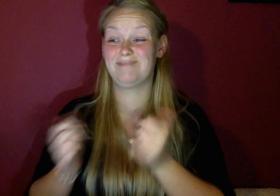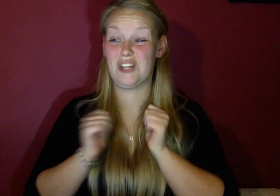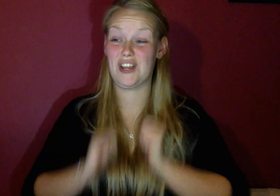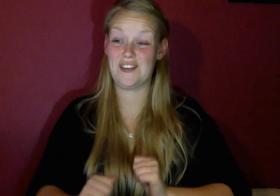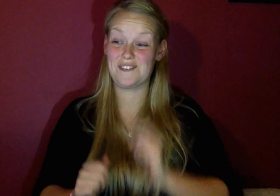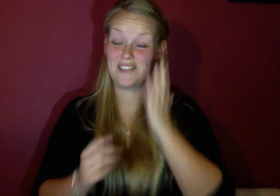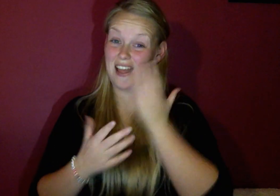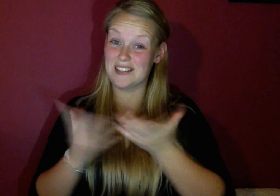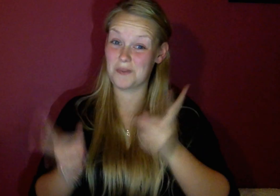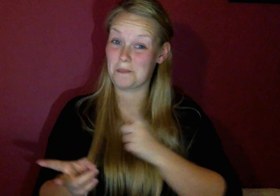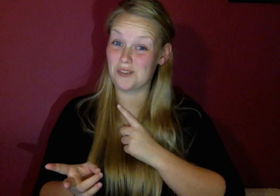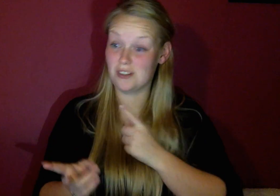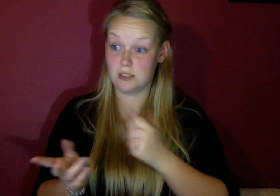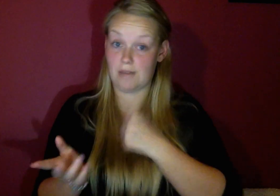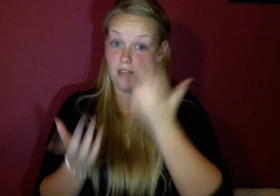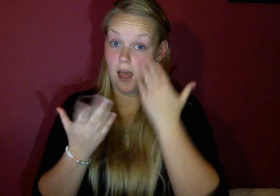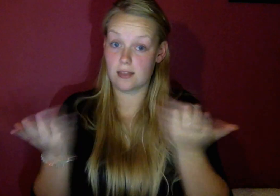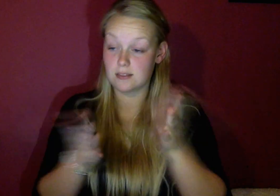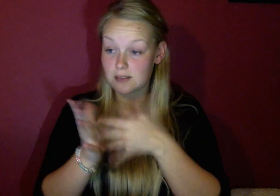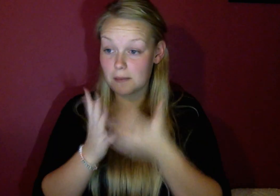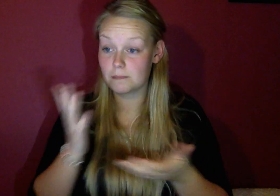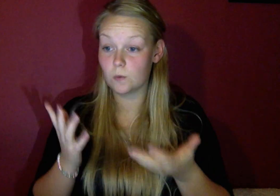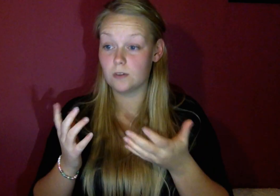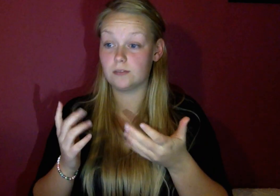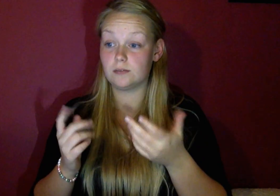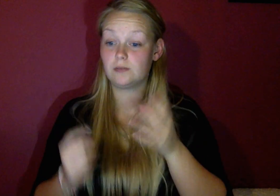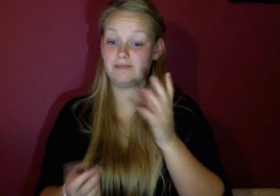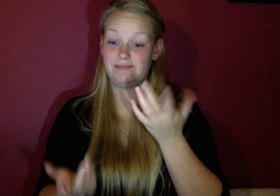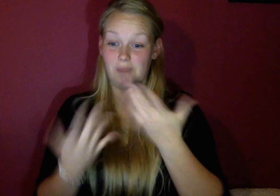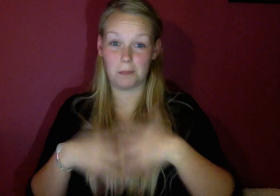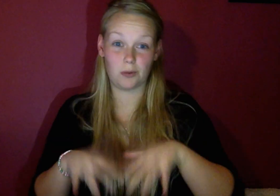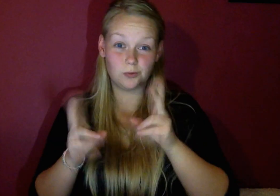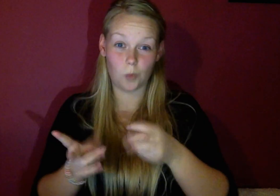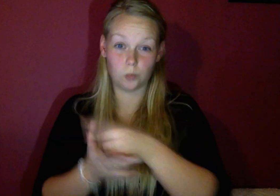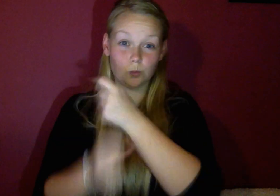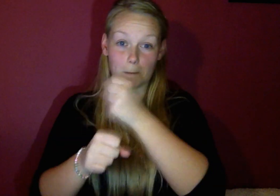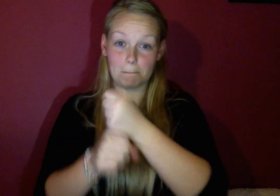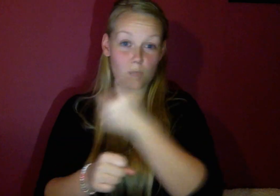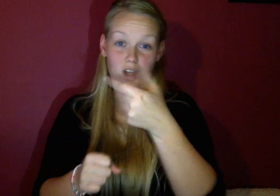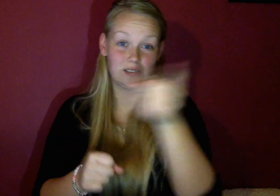Audionomen: "Tyvärr inte mycket. Kan inte det själv, blir automatiskt så för att han jobbar med dem